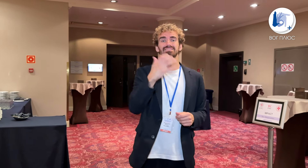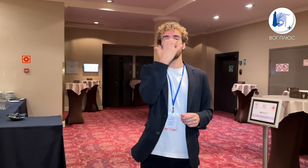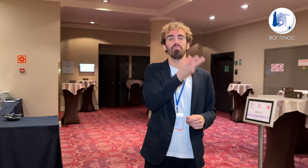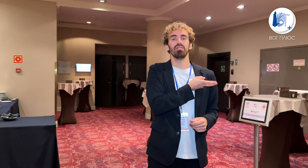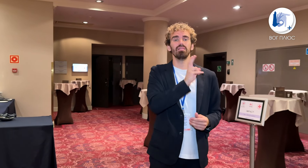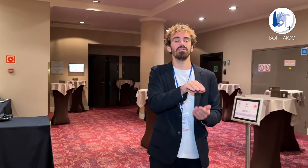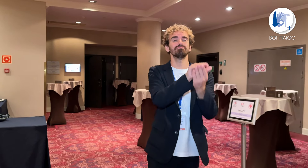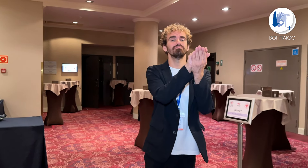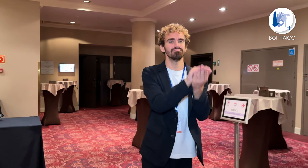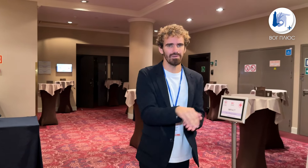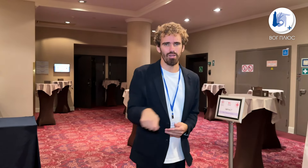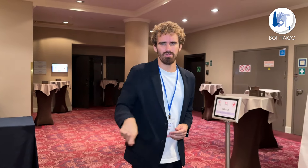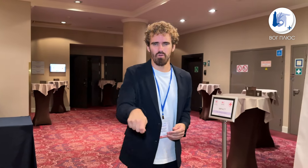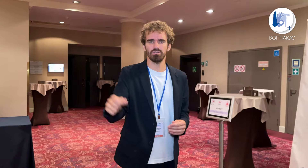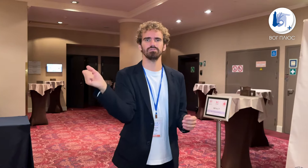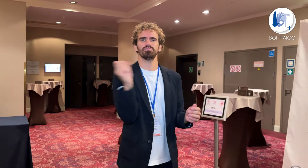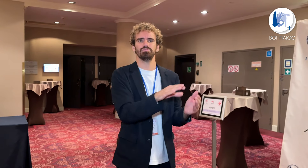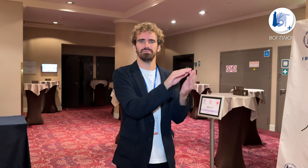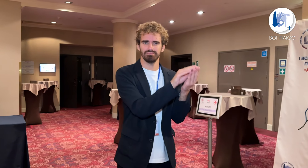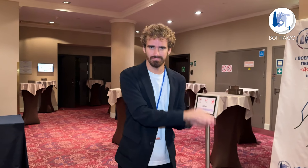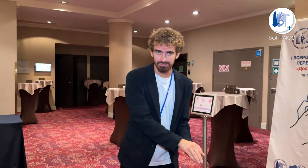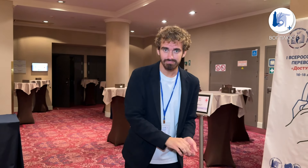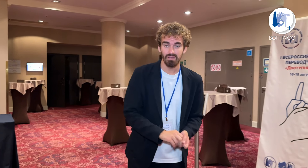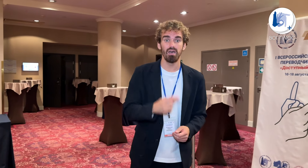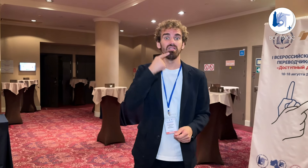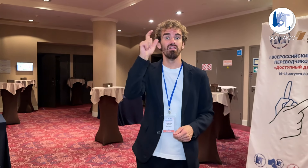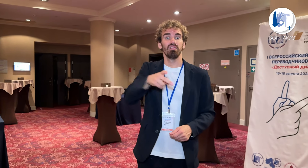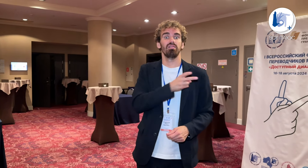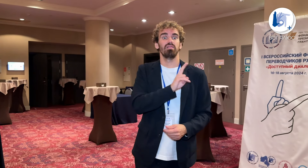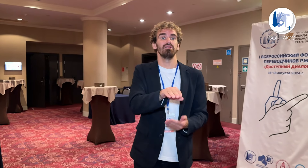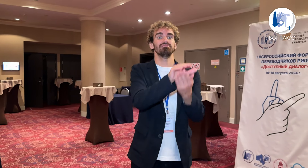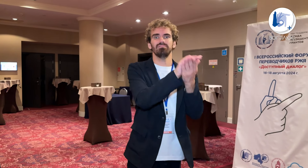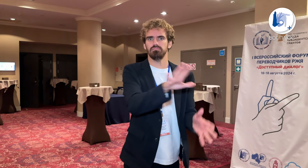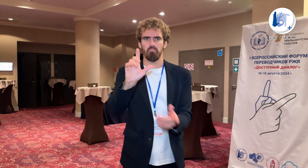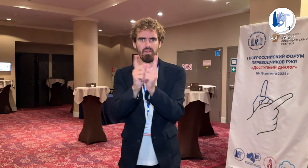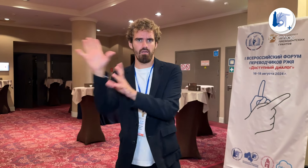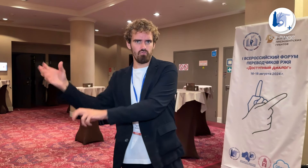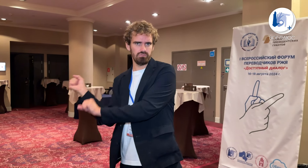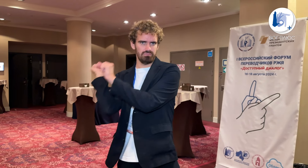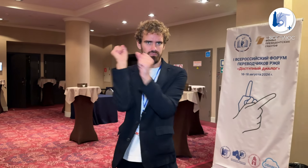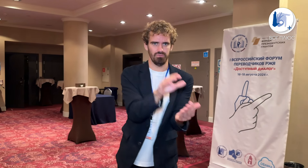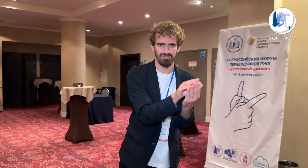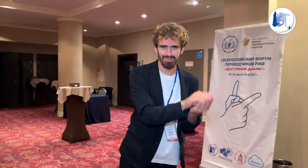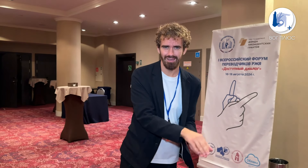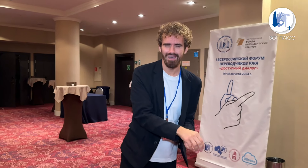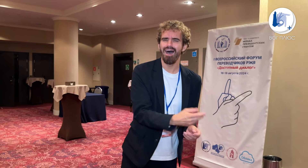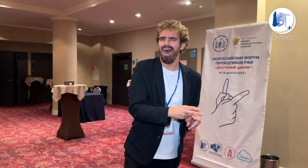слепого с тростью, а глухого с переводчиком.